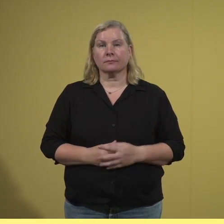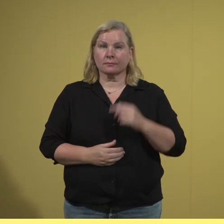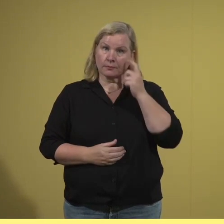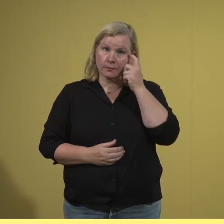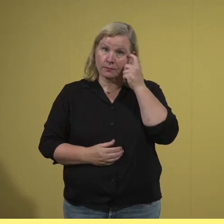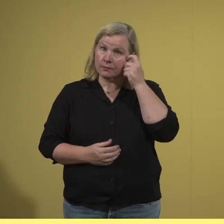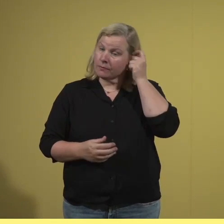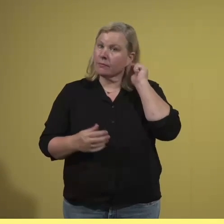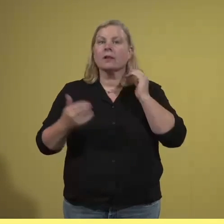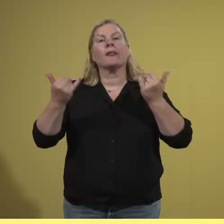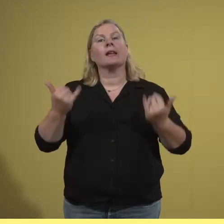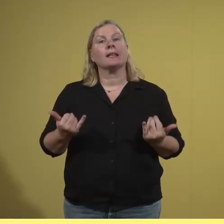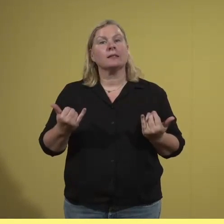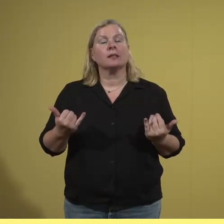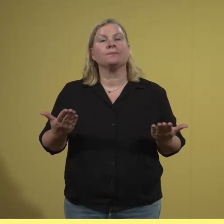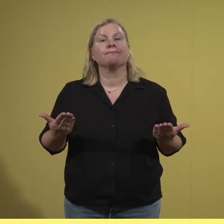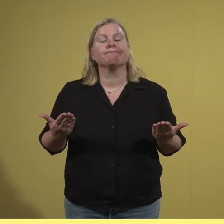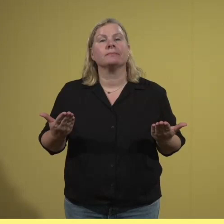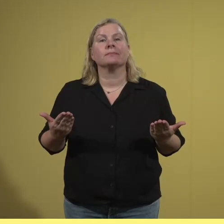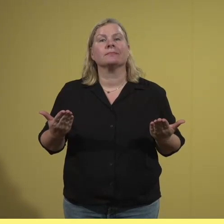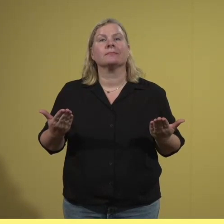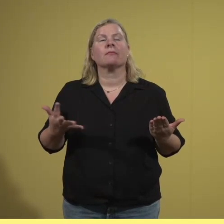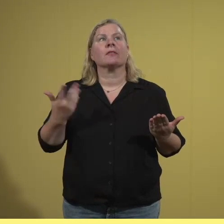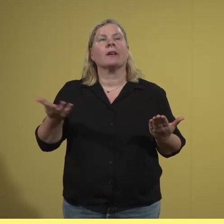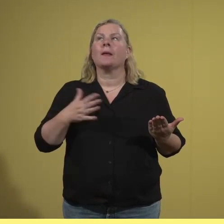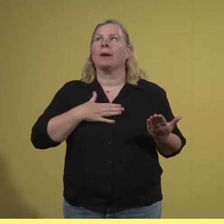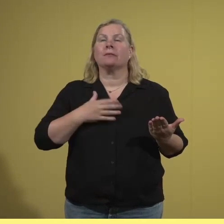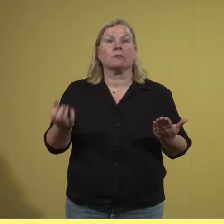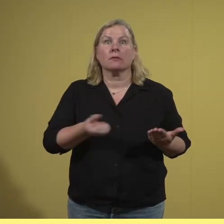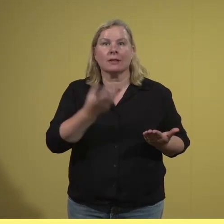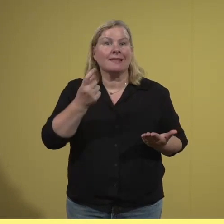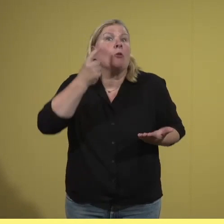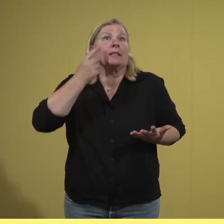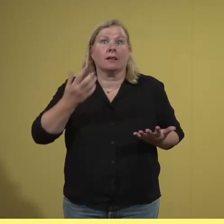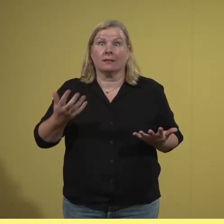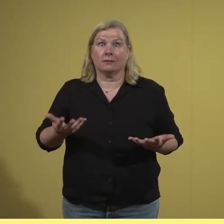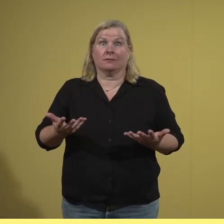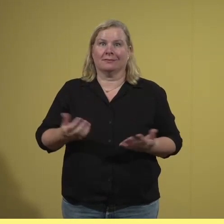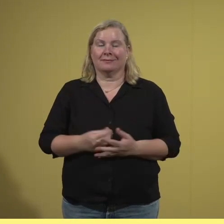Gut, jetzt kommt wieder mein, ja, Zaubertrick, haha: